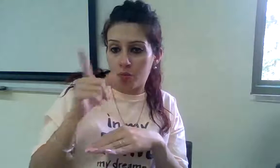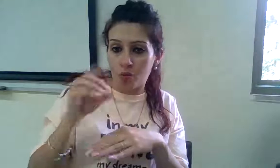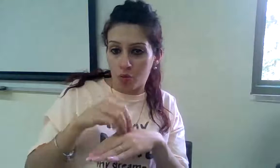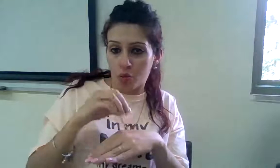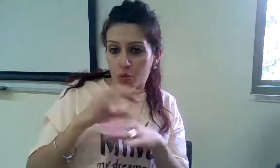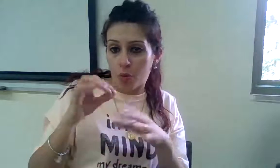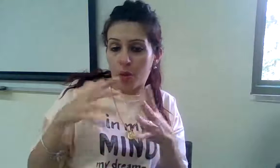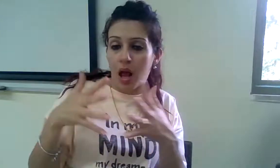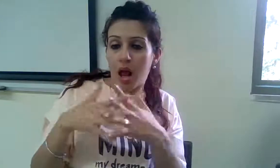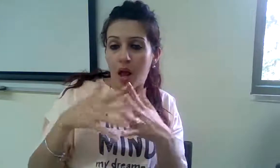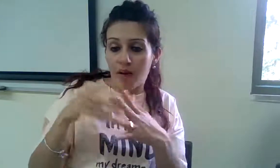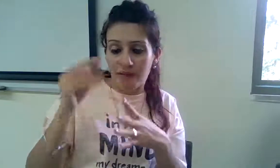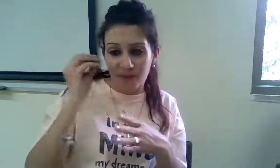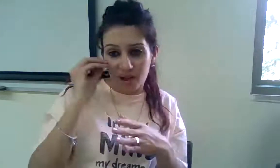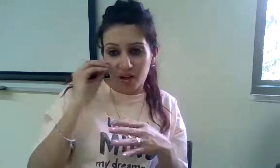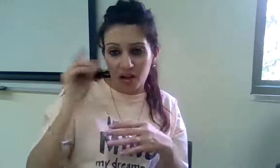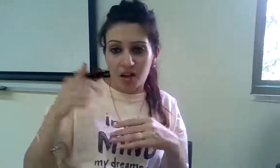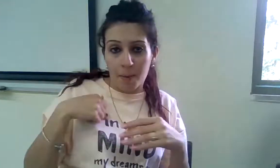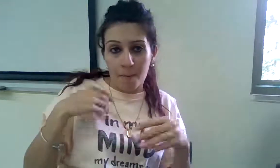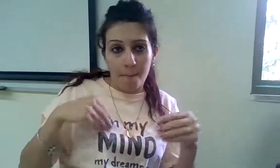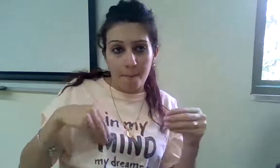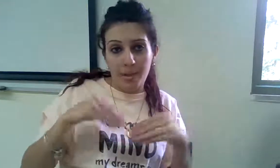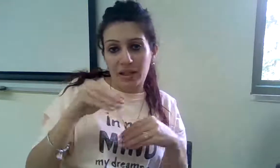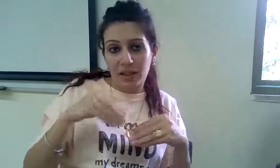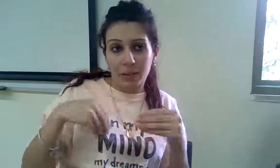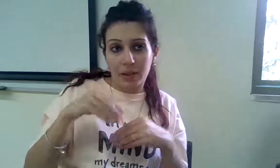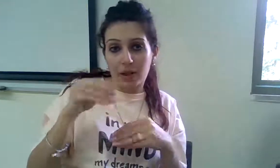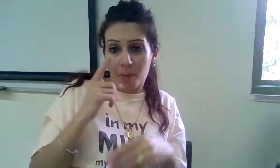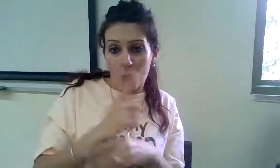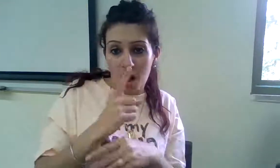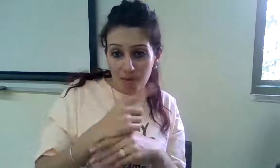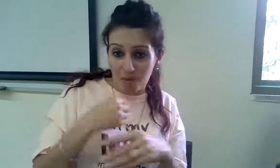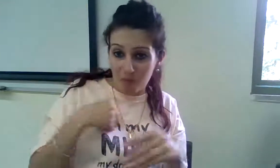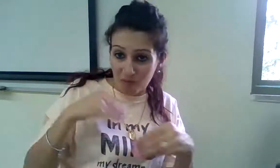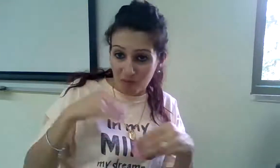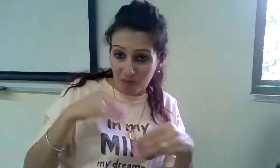التعليق الثاني مع الشكر من ايمن قويدر